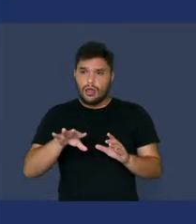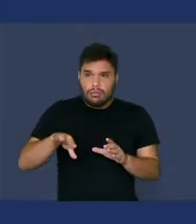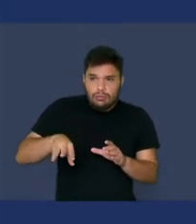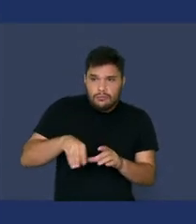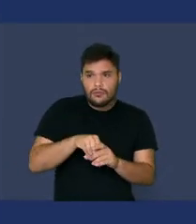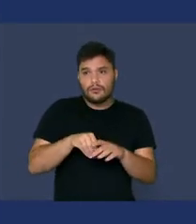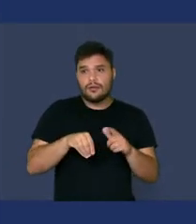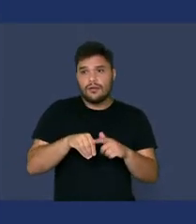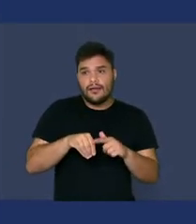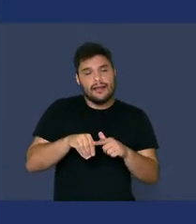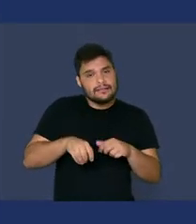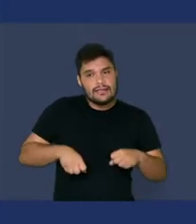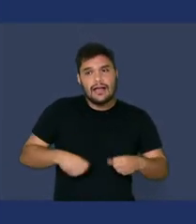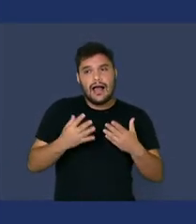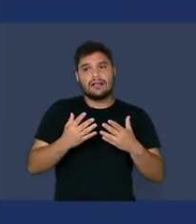IMPORTÂNCIA DE SE